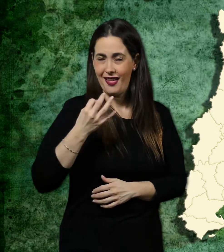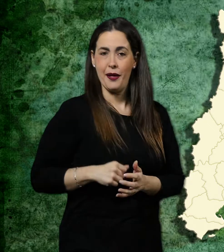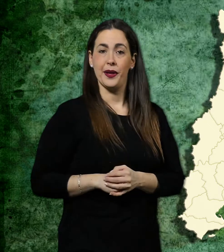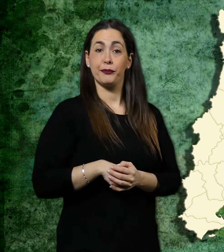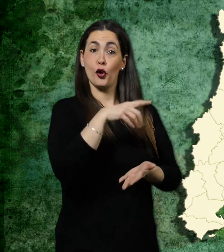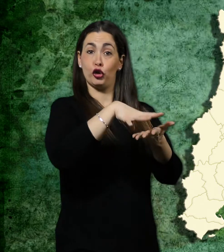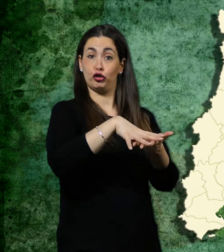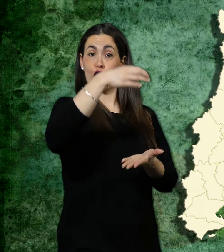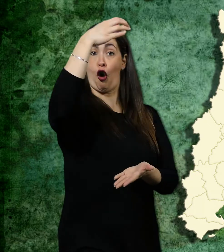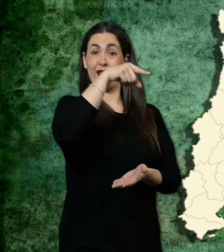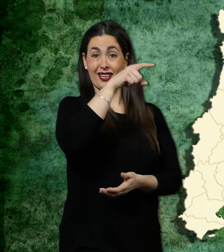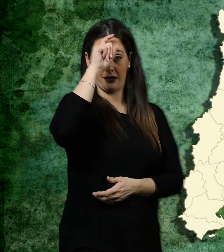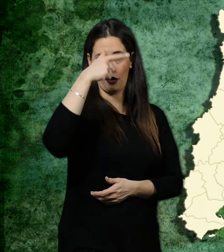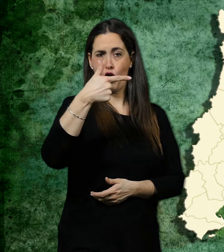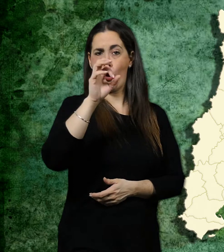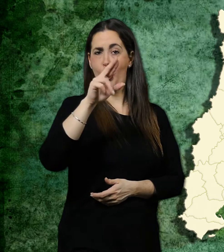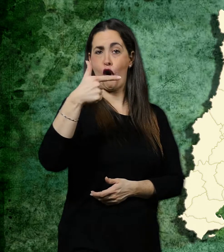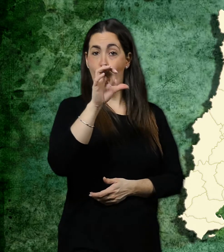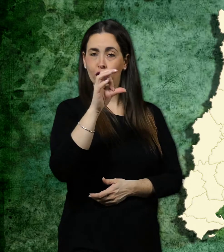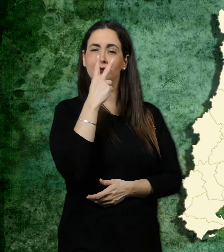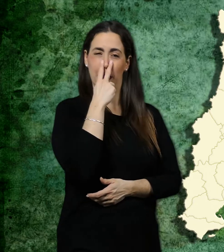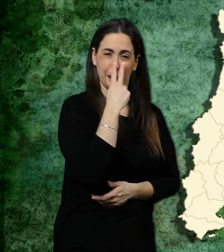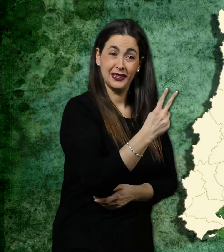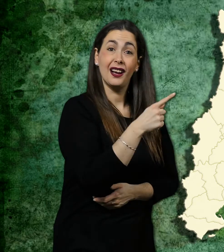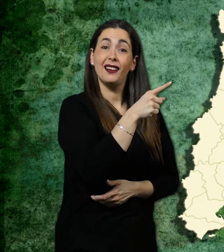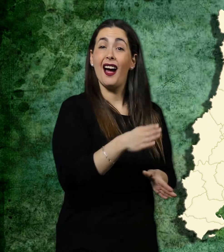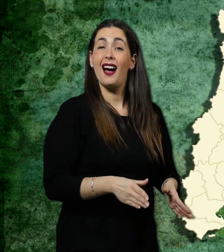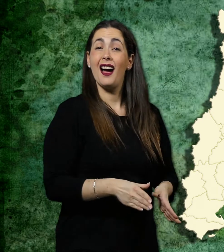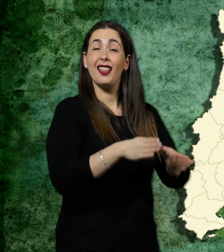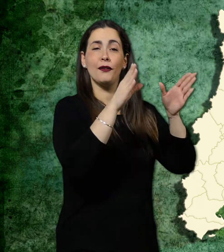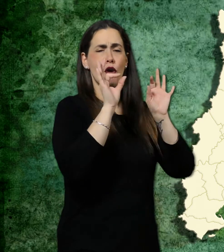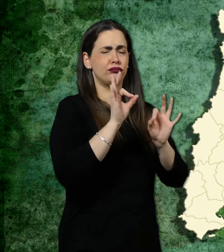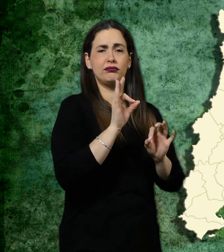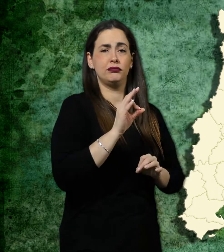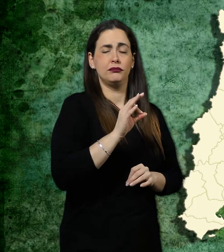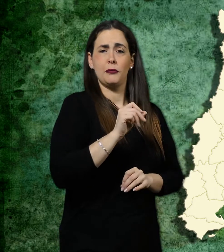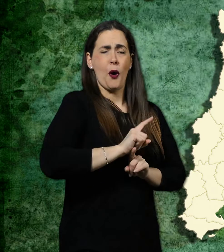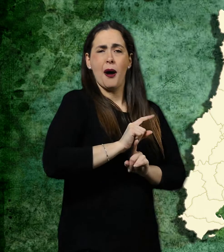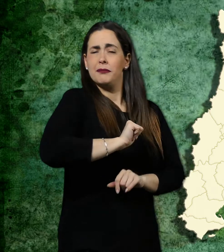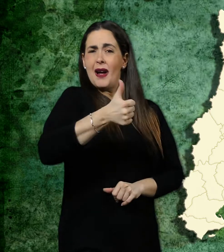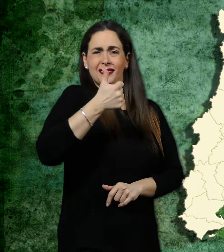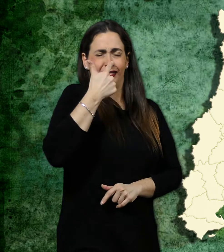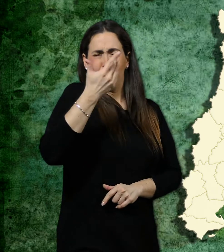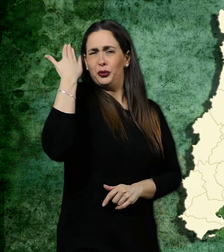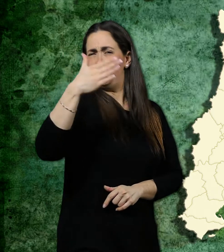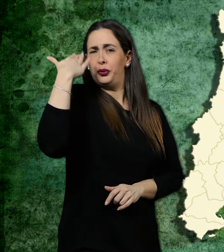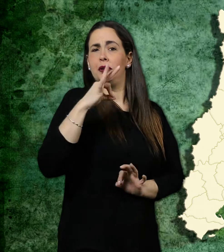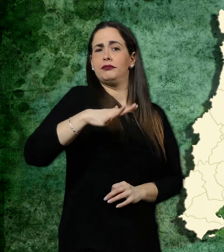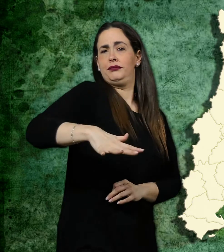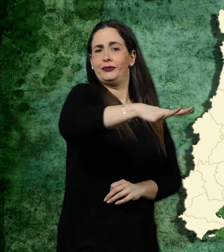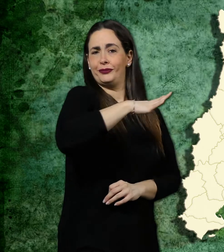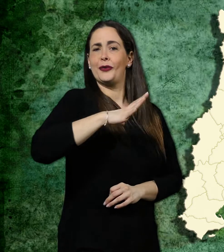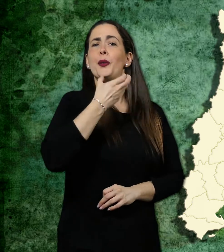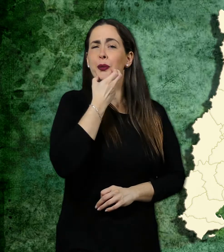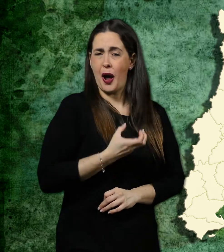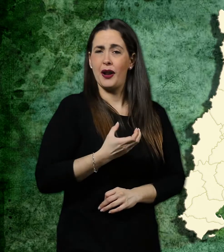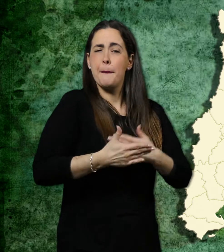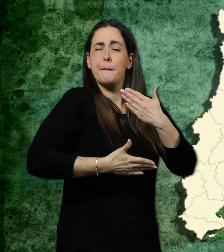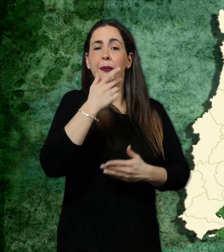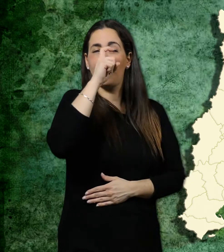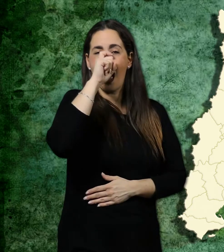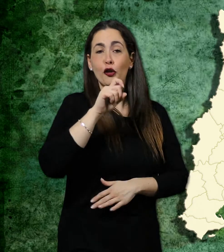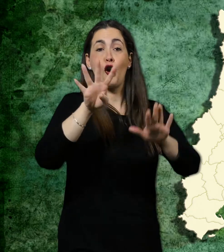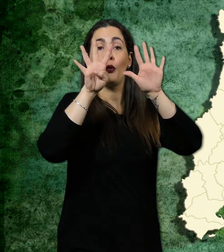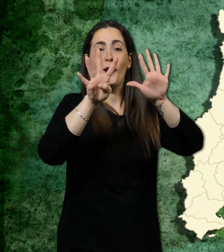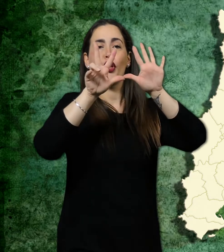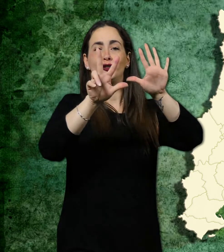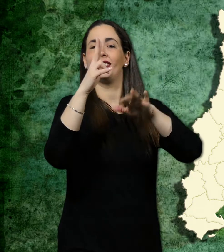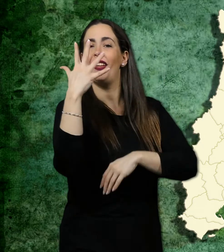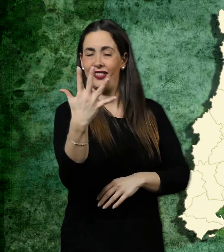Visitar la torre d'en Gorgs, l'edifici més antic de Barberà (documentat l'any 985).